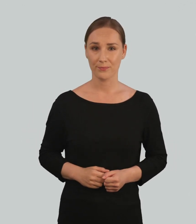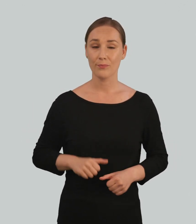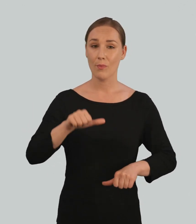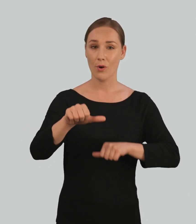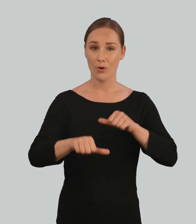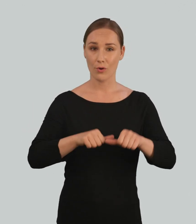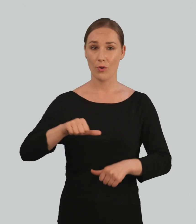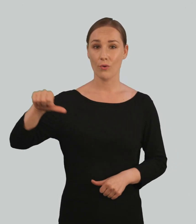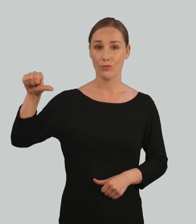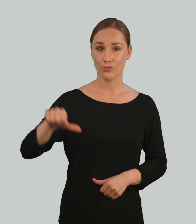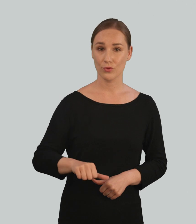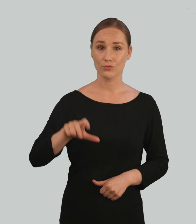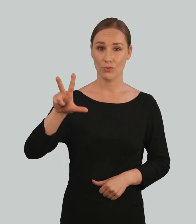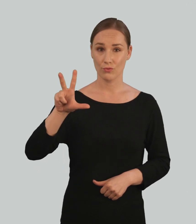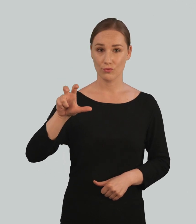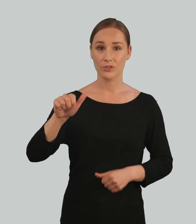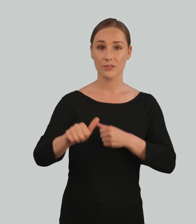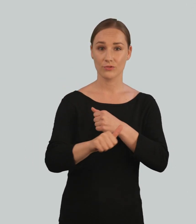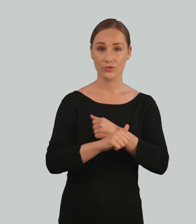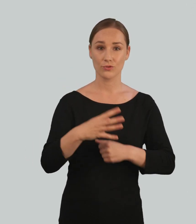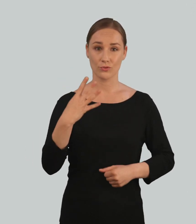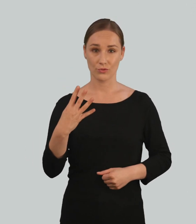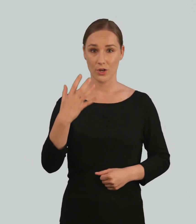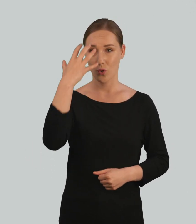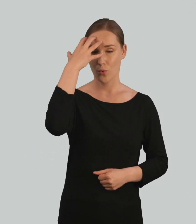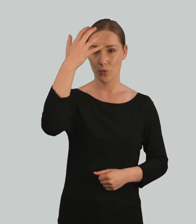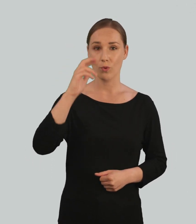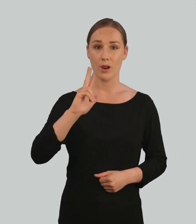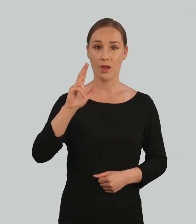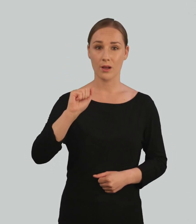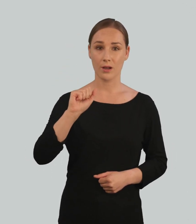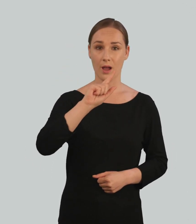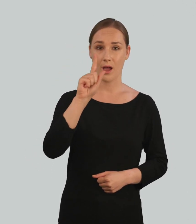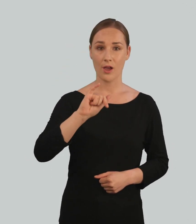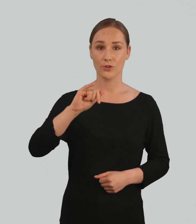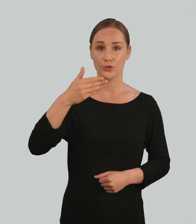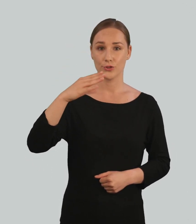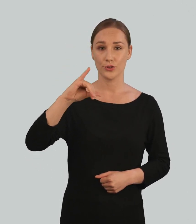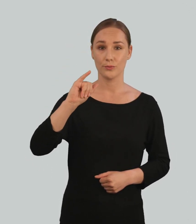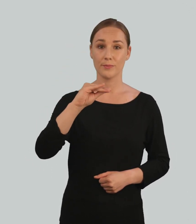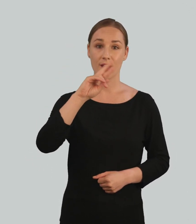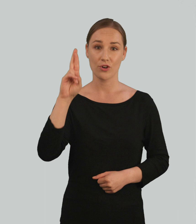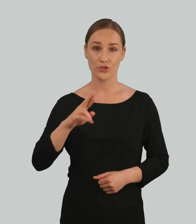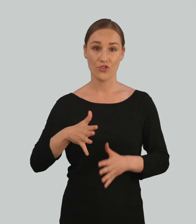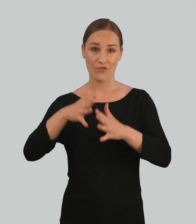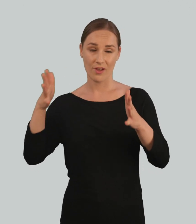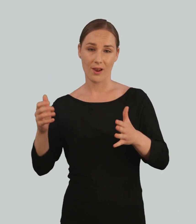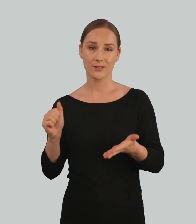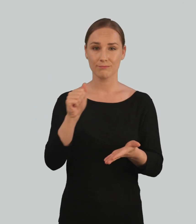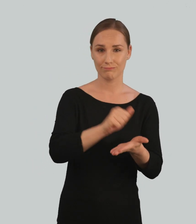ufundowana w 1364 roku przez króla Kazimierza Wielkiego.